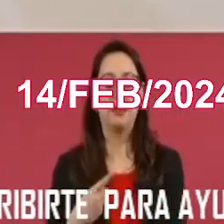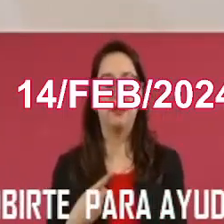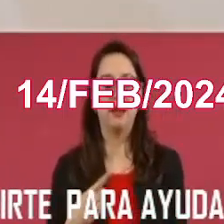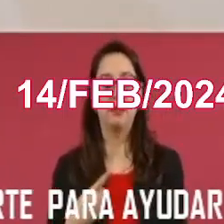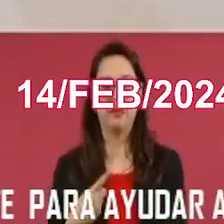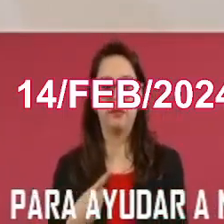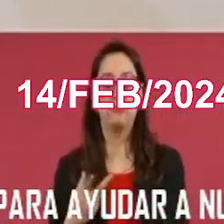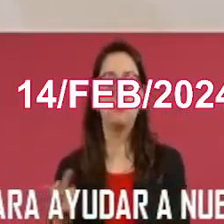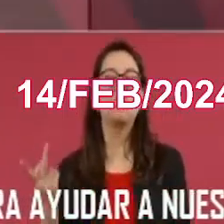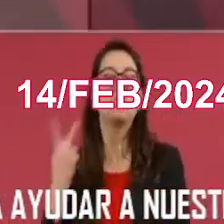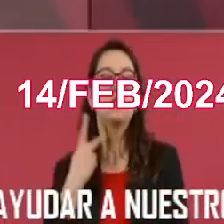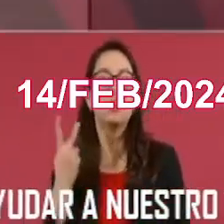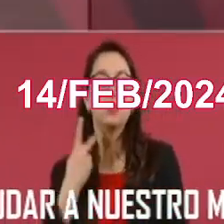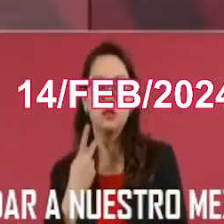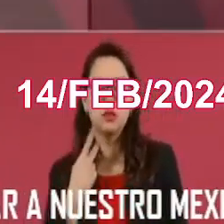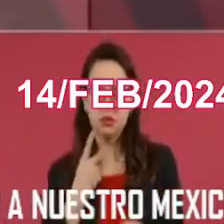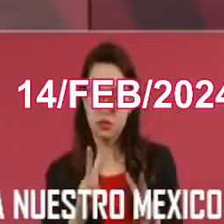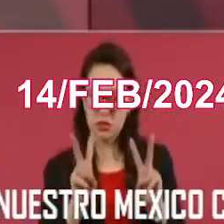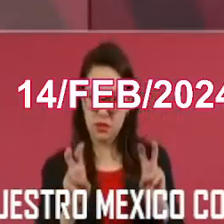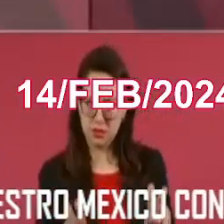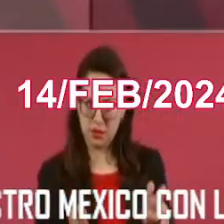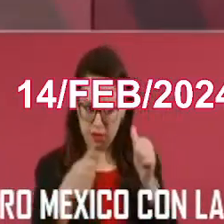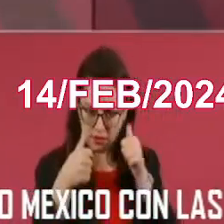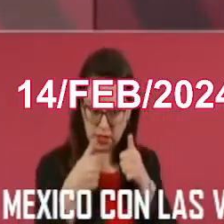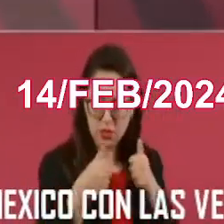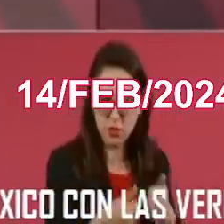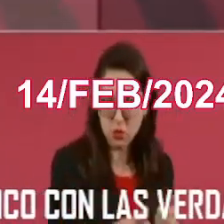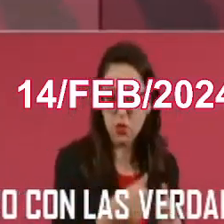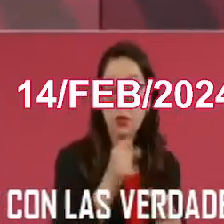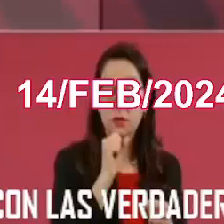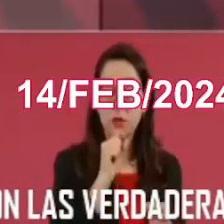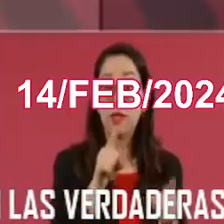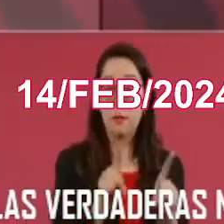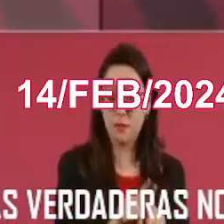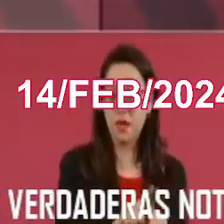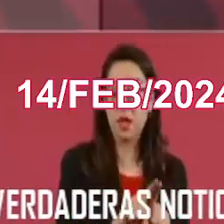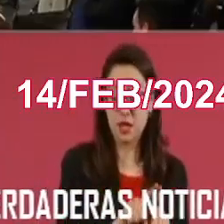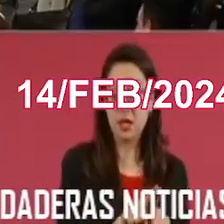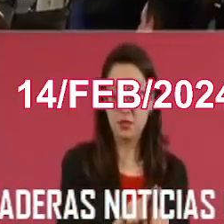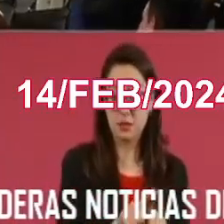políticamente difundirse